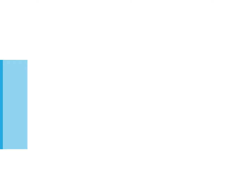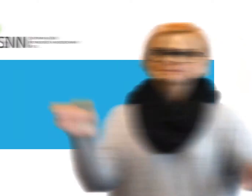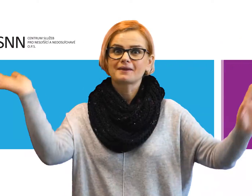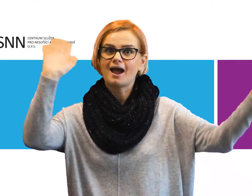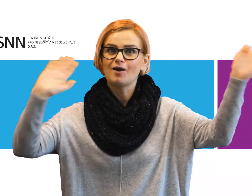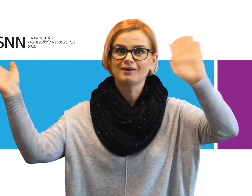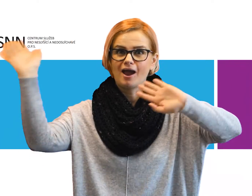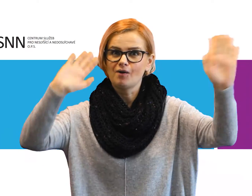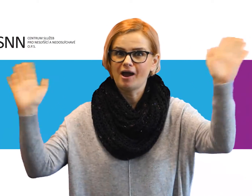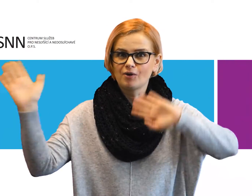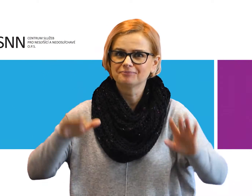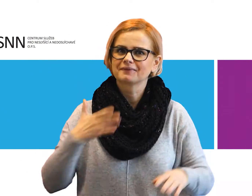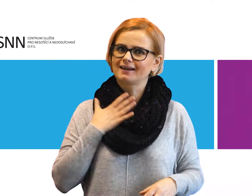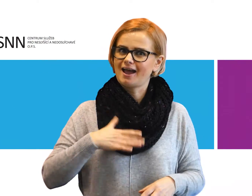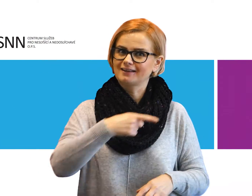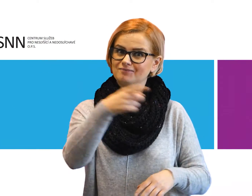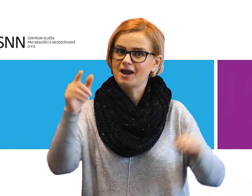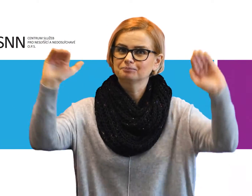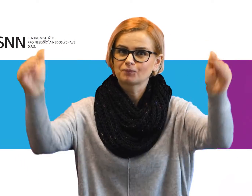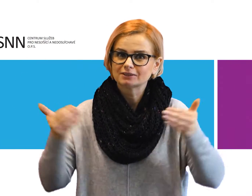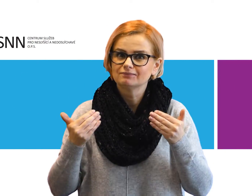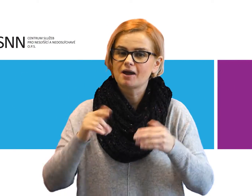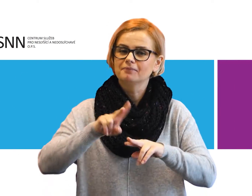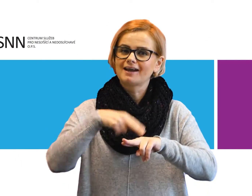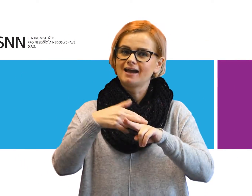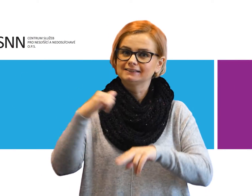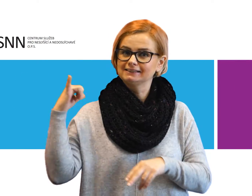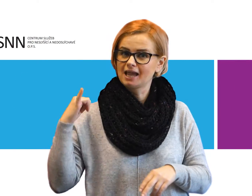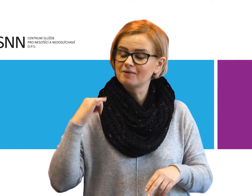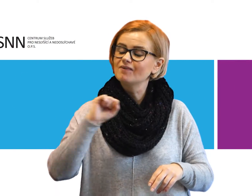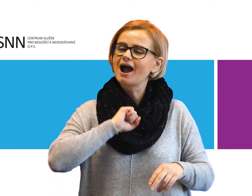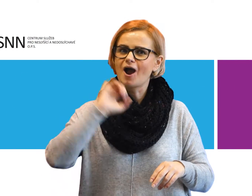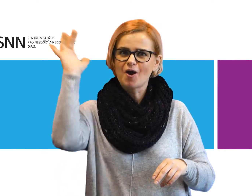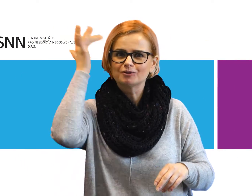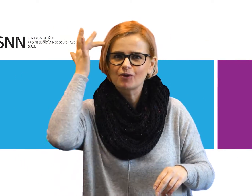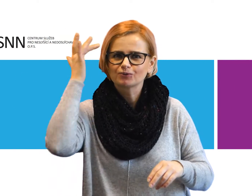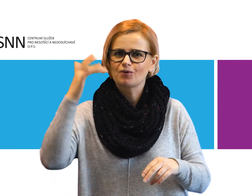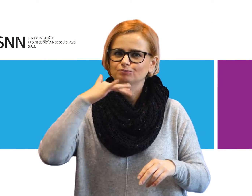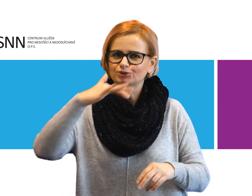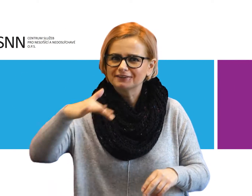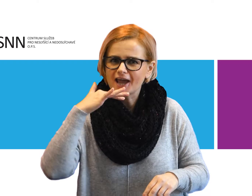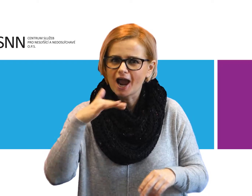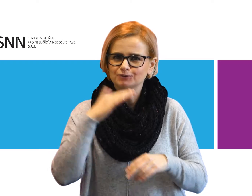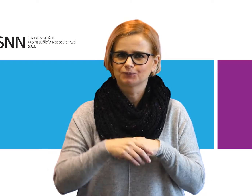Ahoj všichni! Ráda bych Vás pozvala na zajímavou a odbornou besedu.